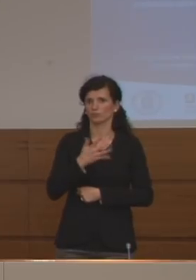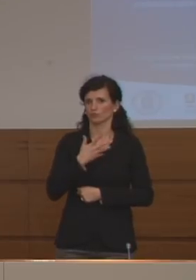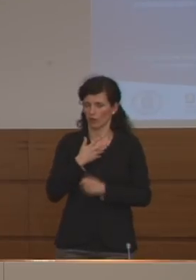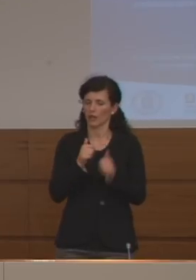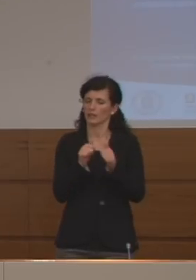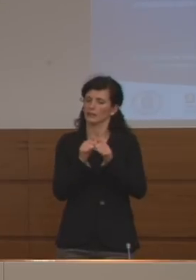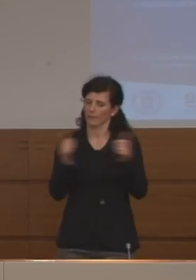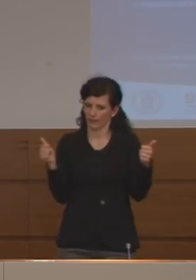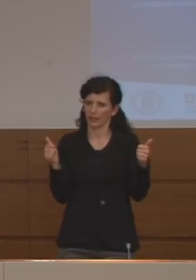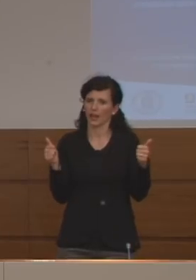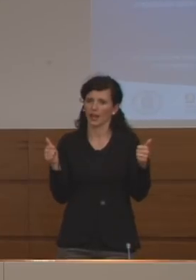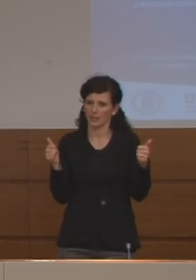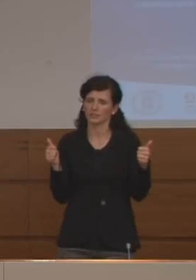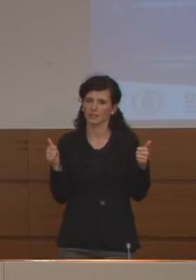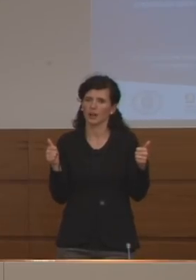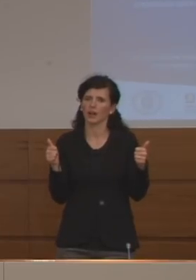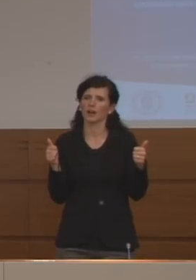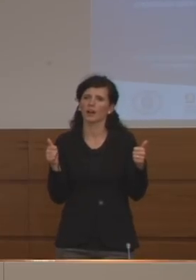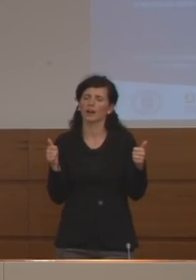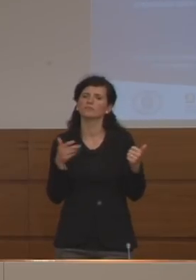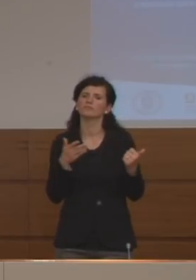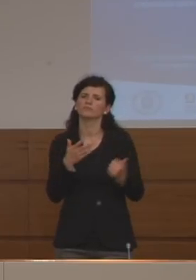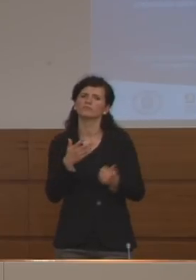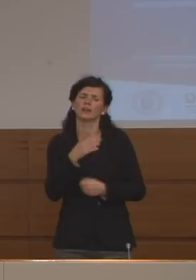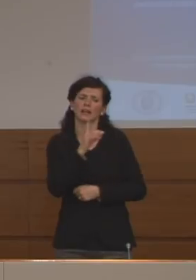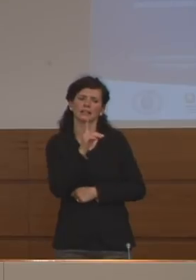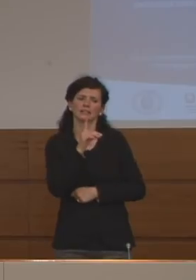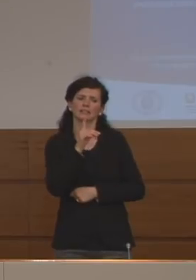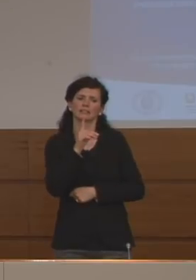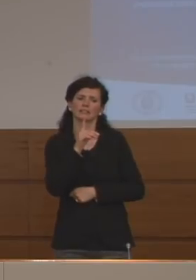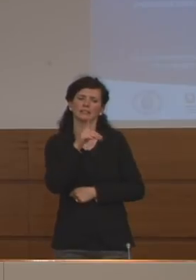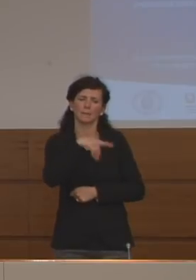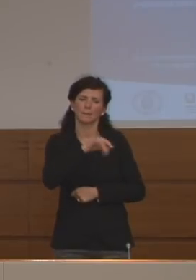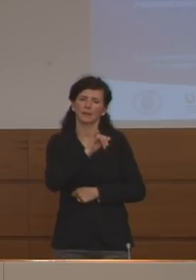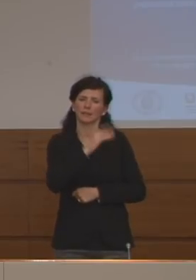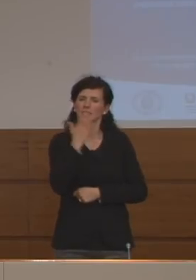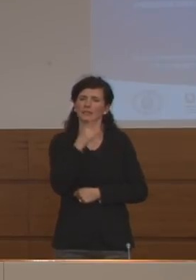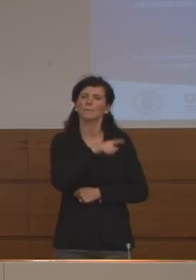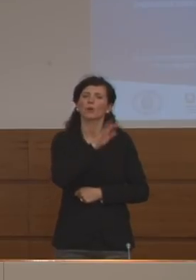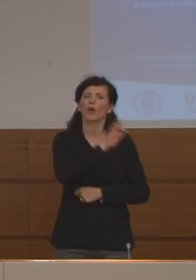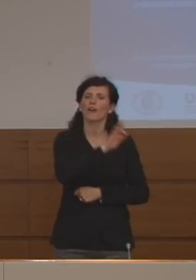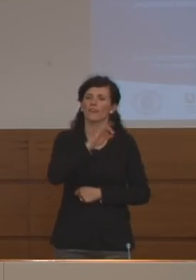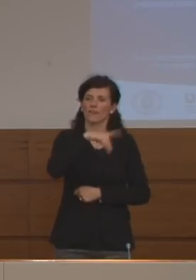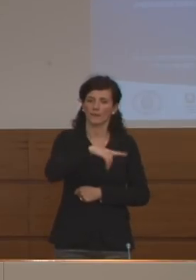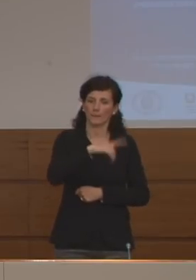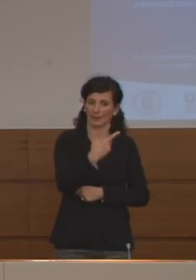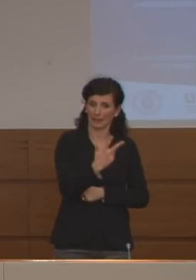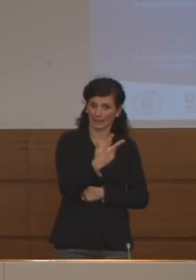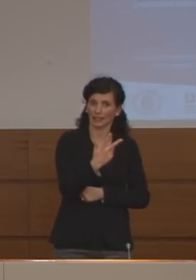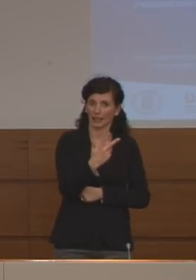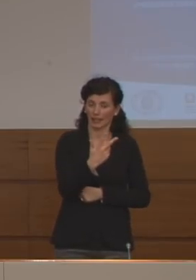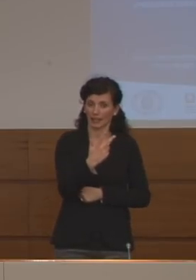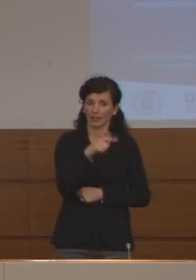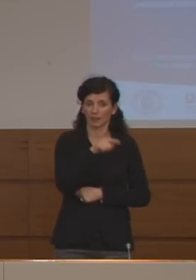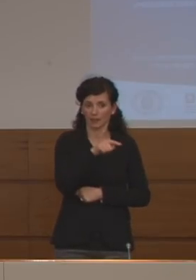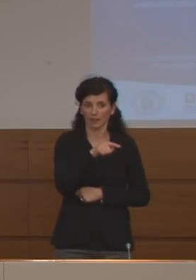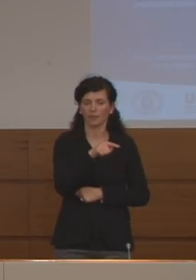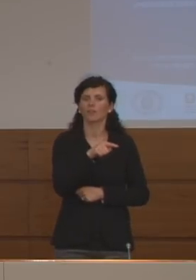riservando i famosi dispositivi ffp3, che sono quelli a maggior garanzia di